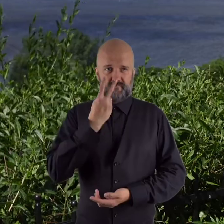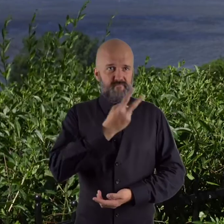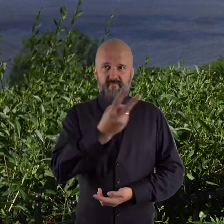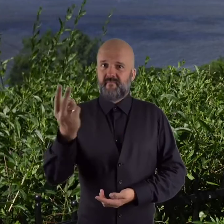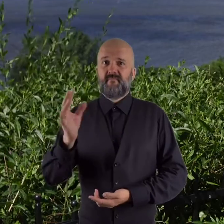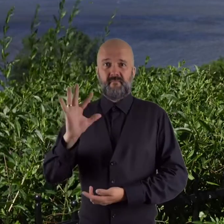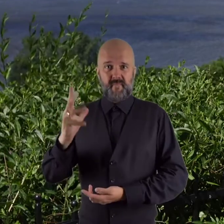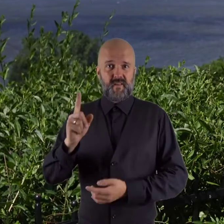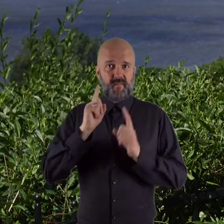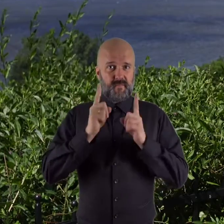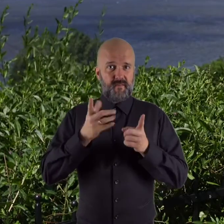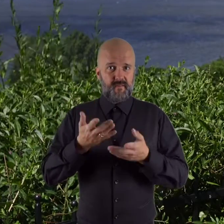Pięknie tu prawda?